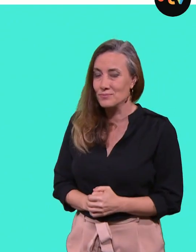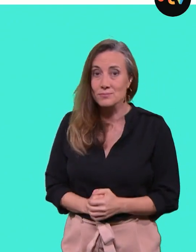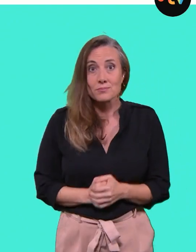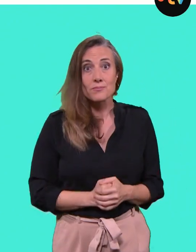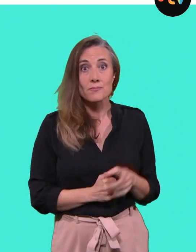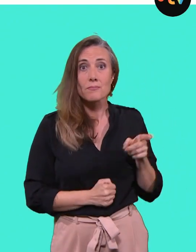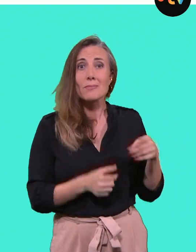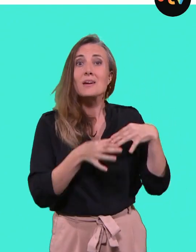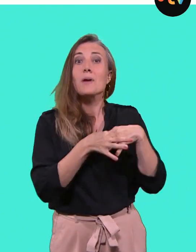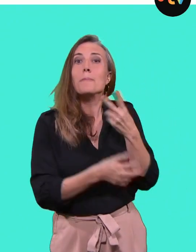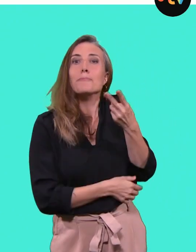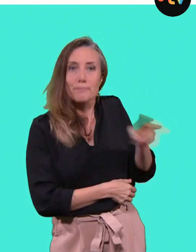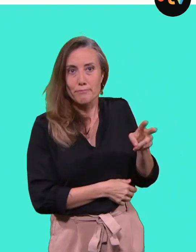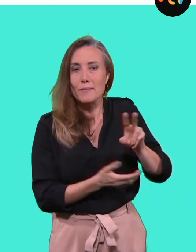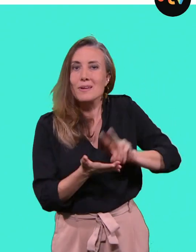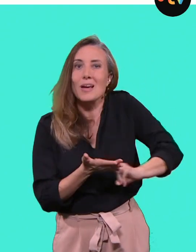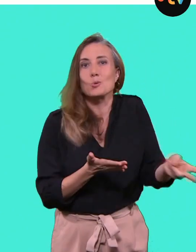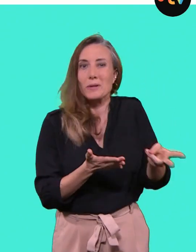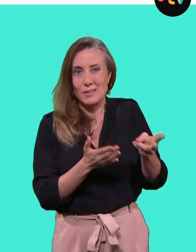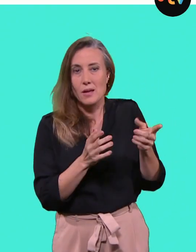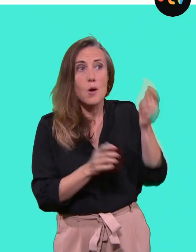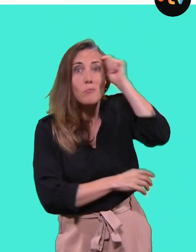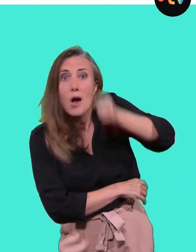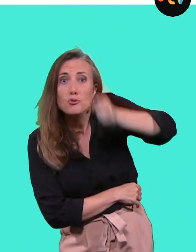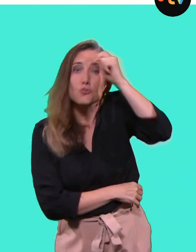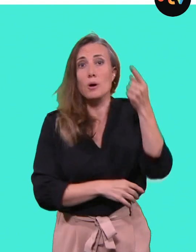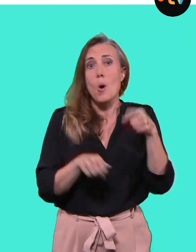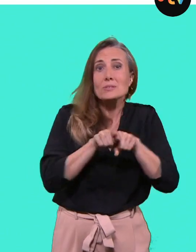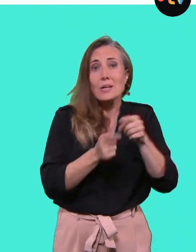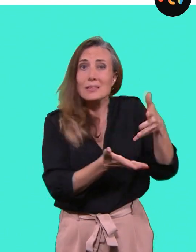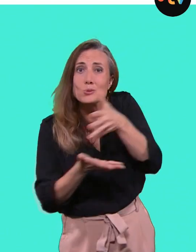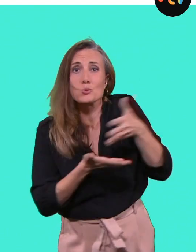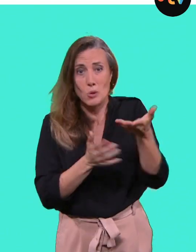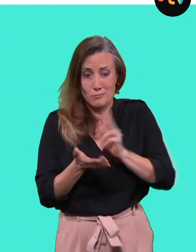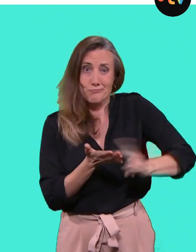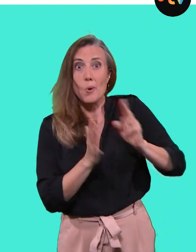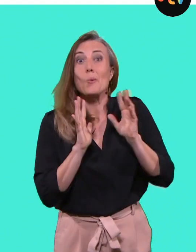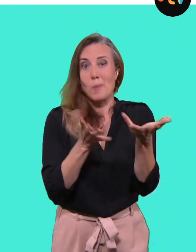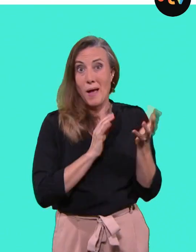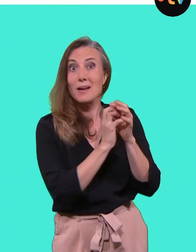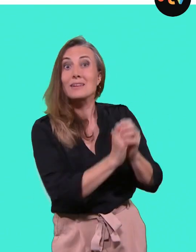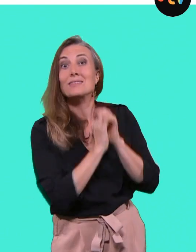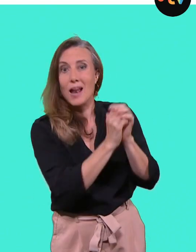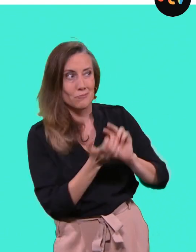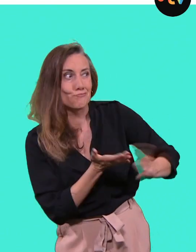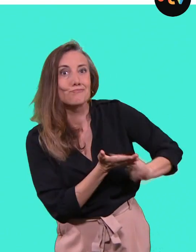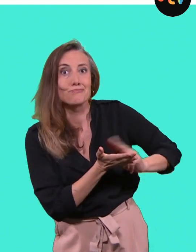Sa femme, transcrit les hommages et les discours en langue des signes dans la main de son champion